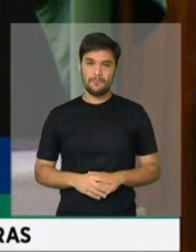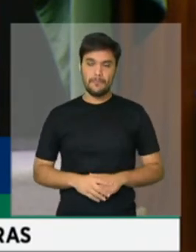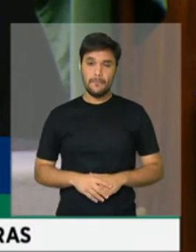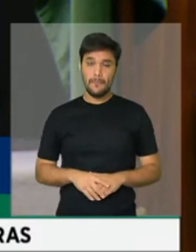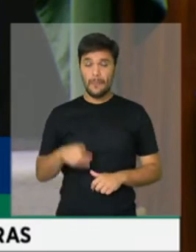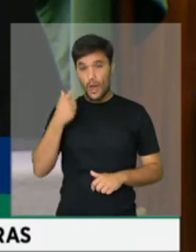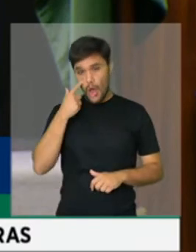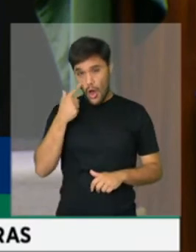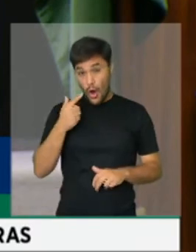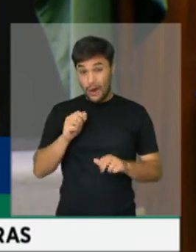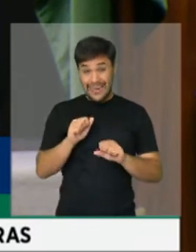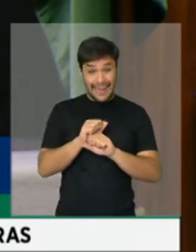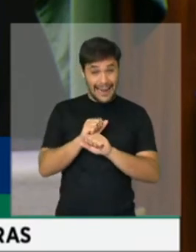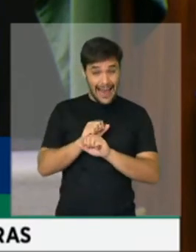EXISTE INICIATIVA PRIVADA. QUE QUANDO AS EMPRESAS TÊM